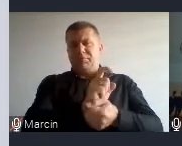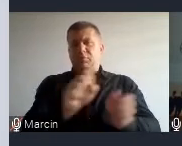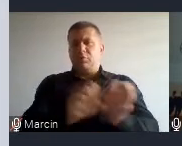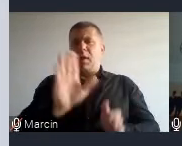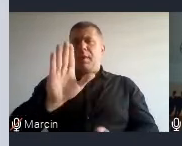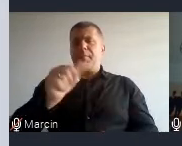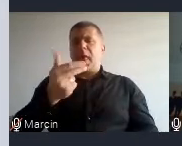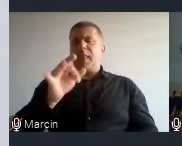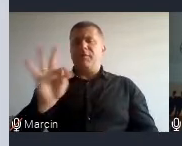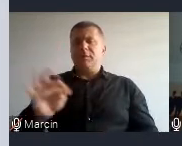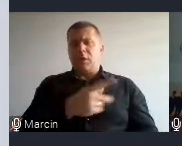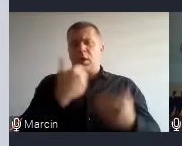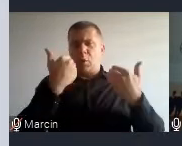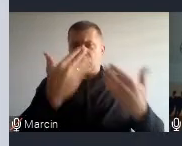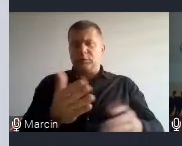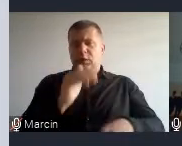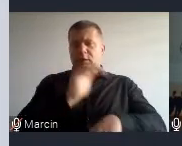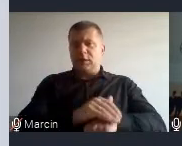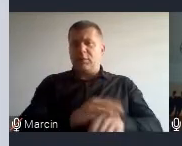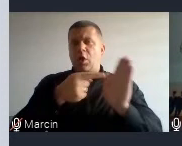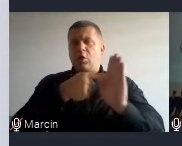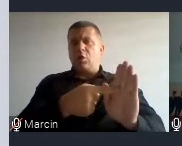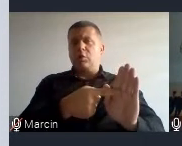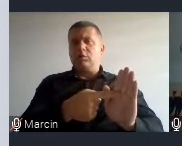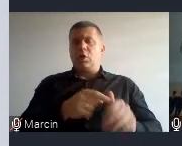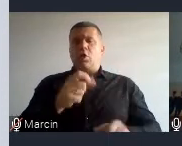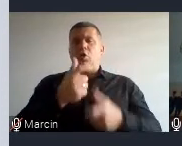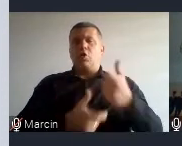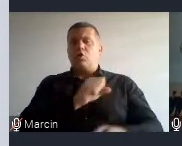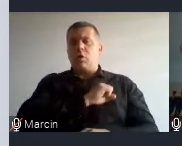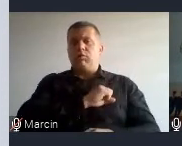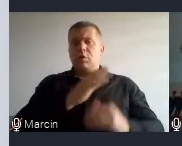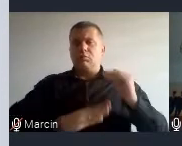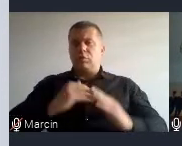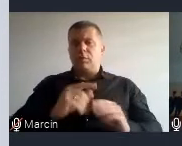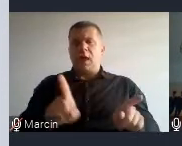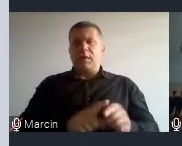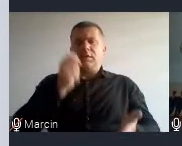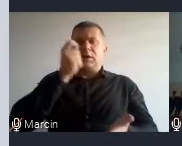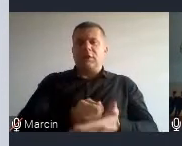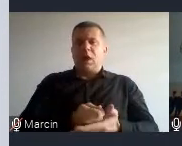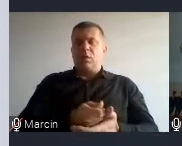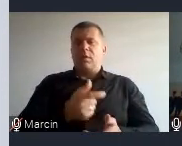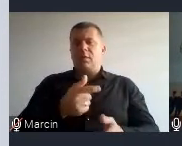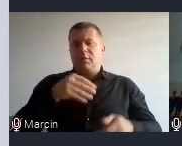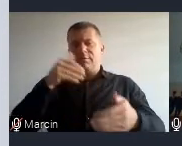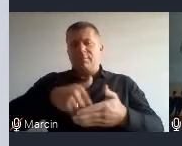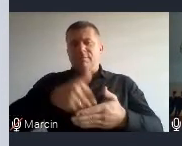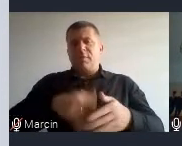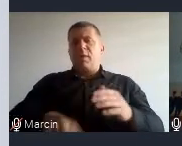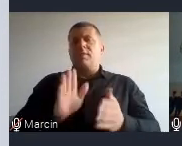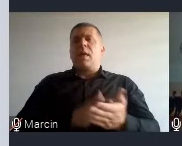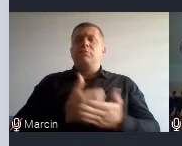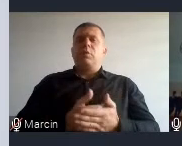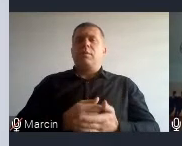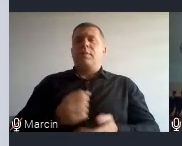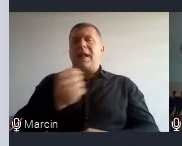że udzielili zamówienia dotyczącego robót budowlanych i zakupu wyposażenia, na przykład gastronomii,